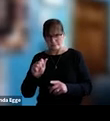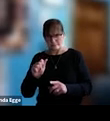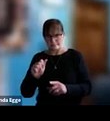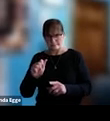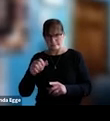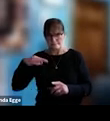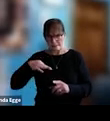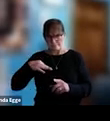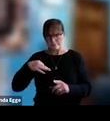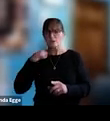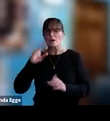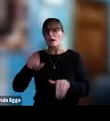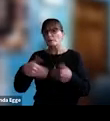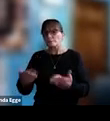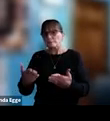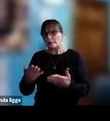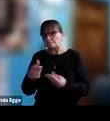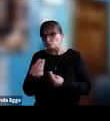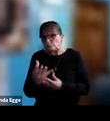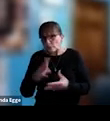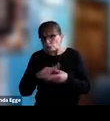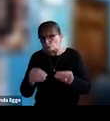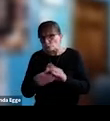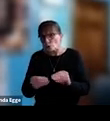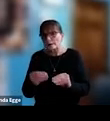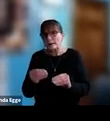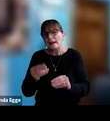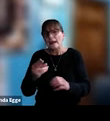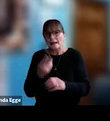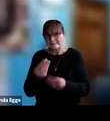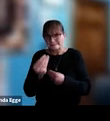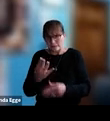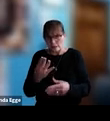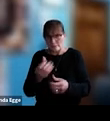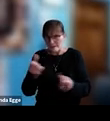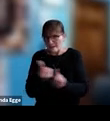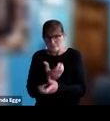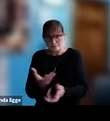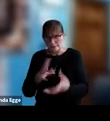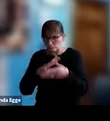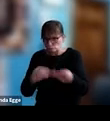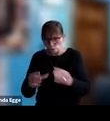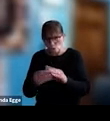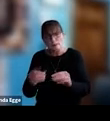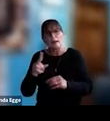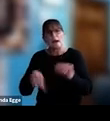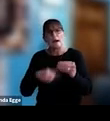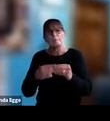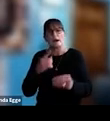y proporcionar las pistas contextuales necesarias para que el examinador de discapacidades comprenda el rol que desempeña el consumo de sustancias